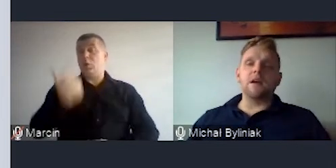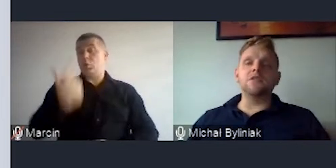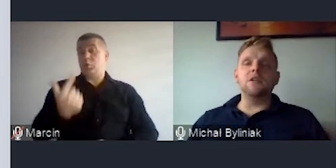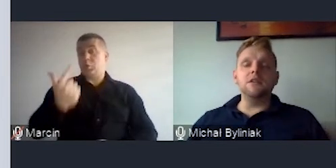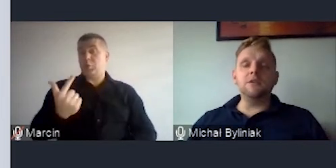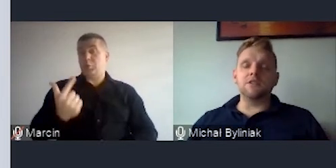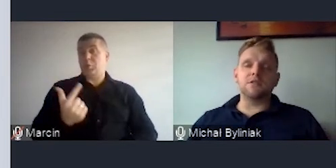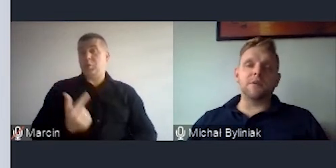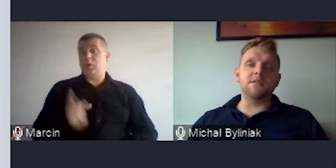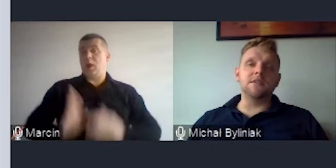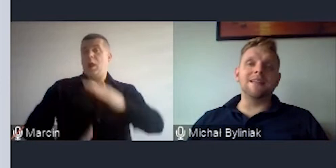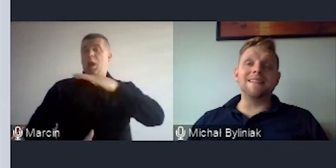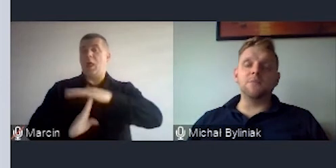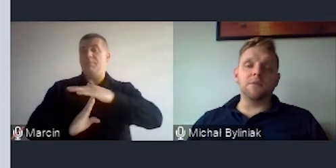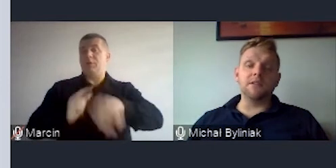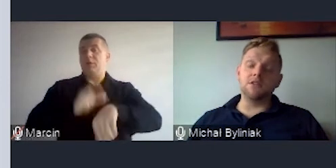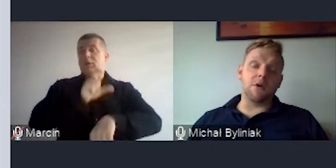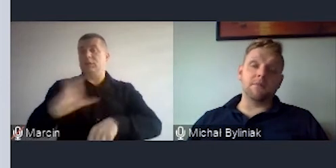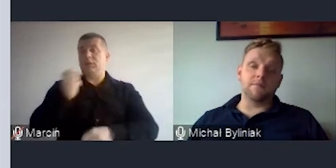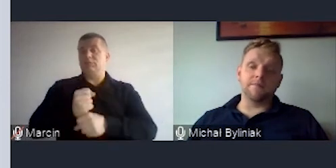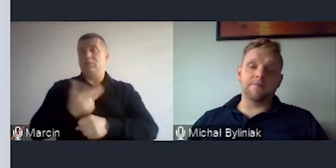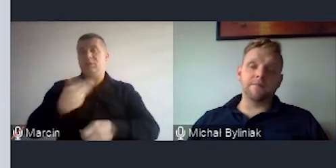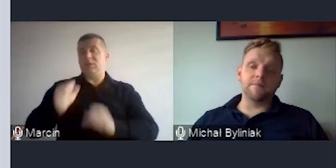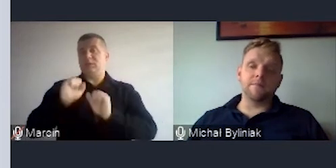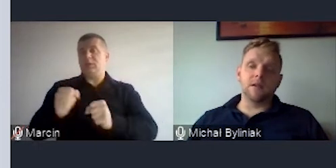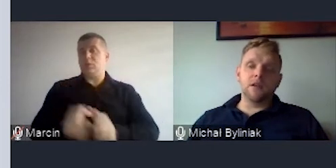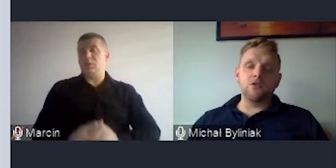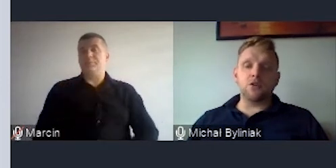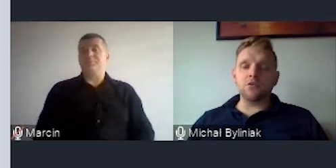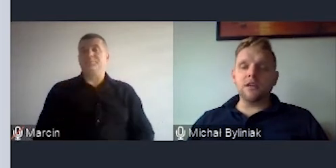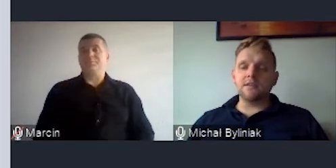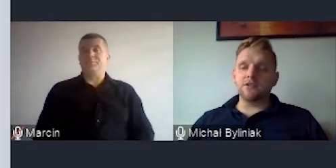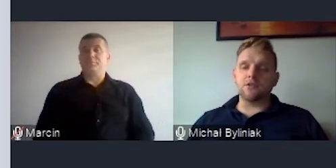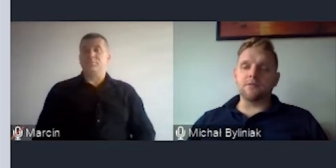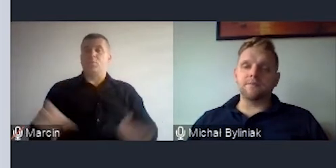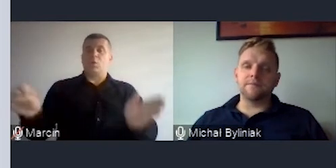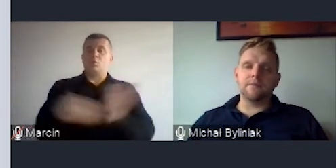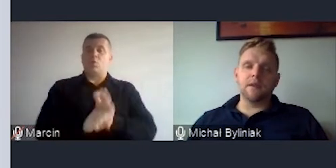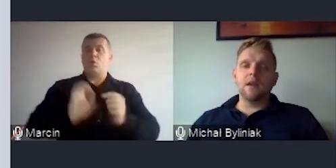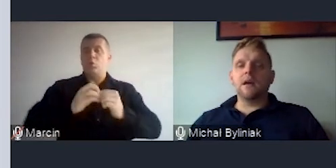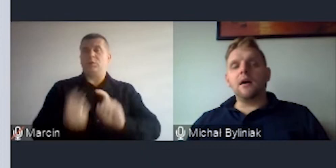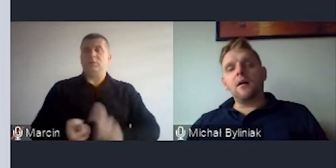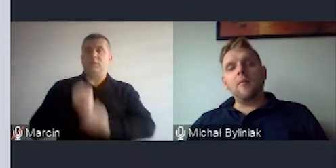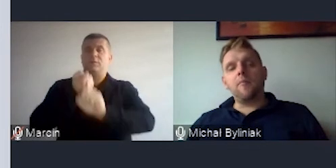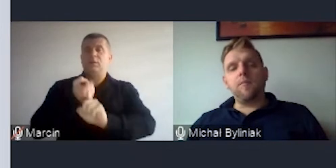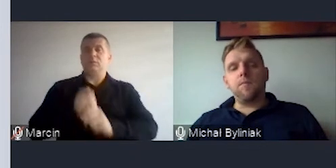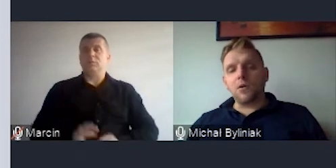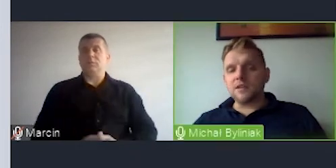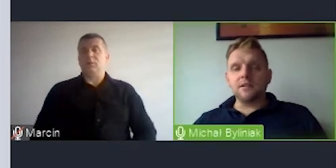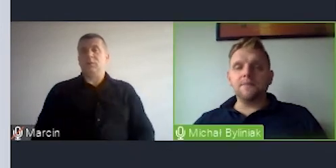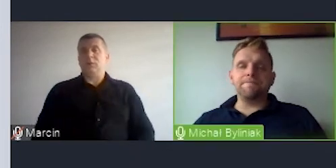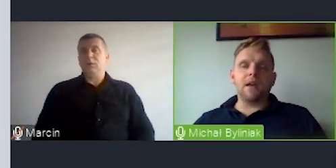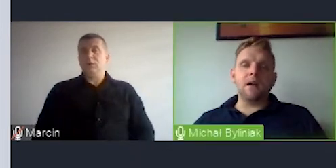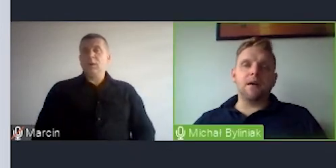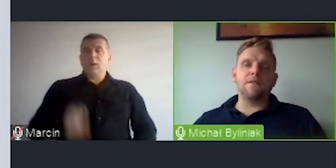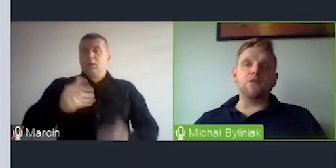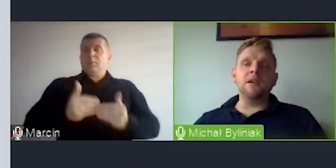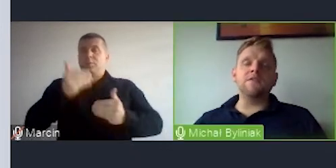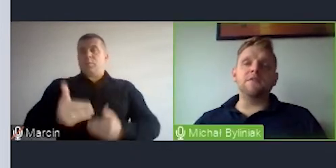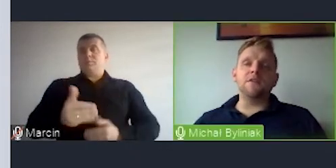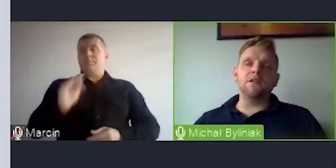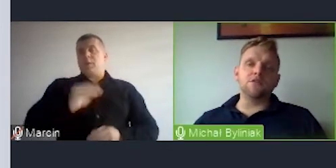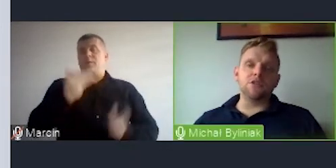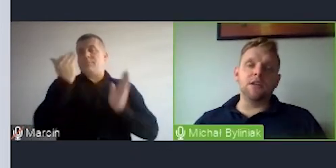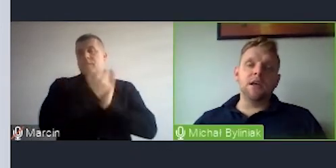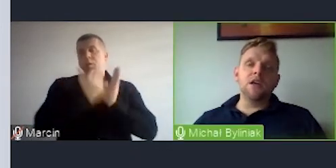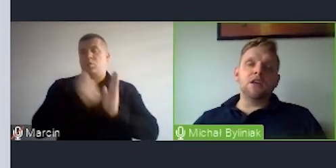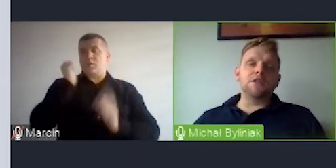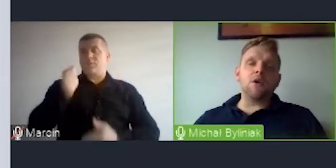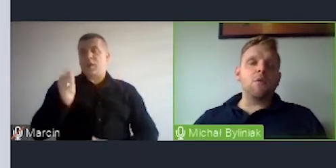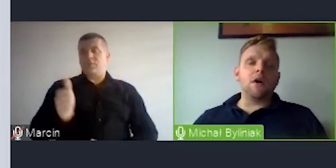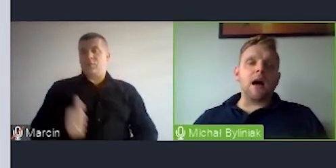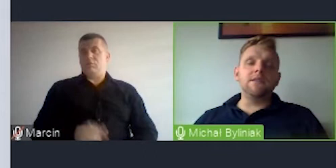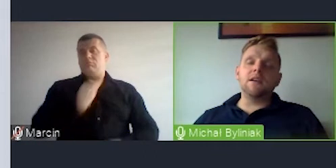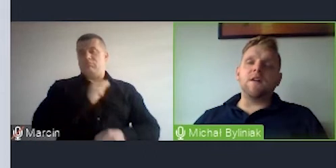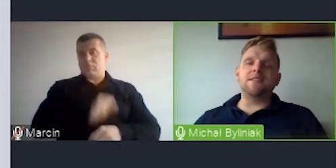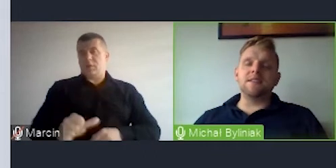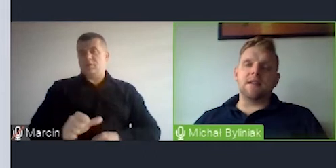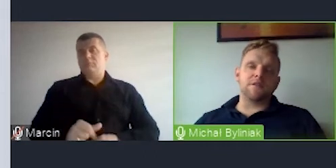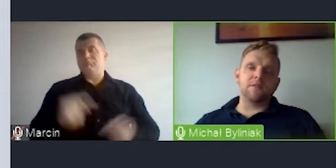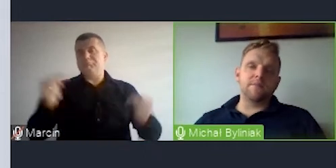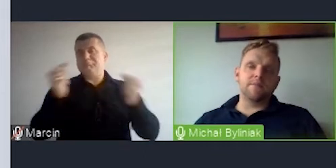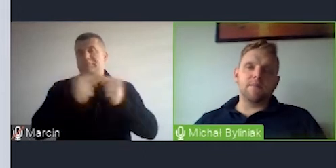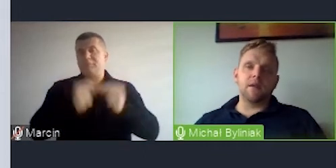czyli limit czasu pracy na ten moment nie działa. Do grudnia jest zawieszony. Poza tym, warunkiem kwalifikowalności są adekwatne stawki.